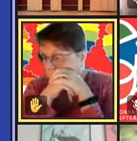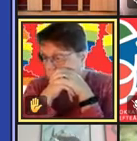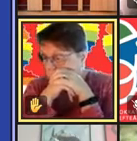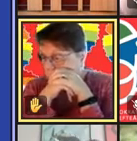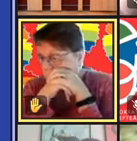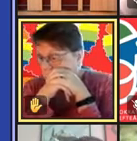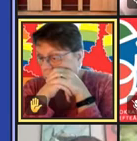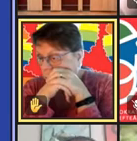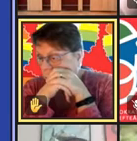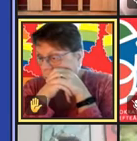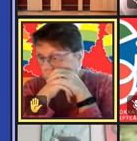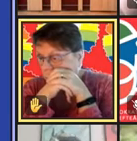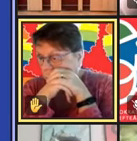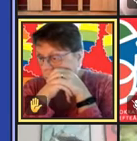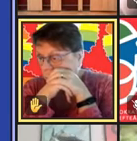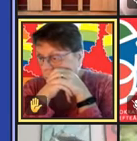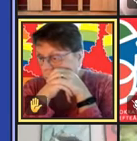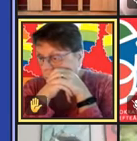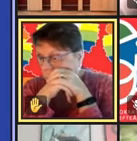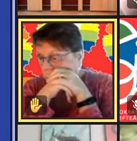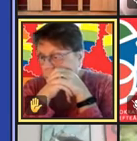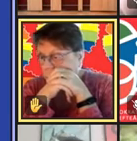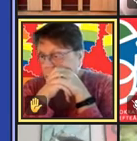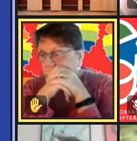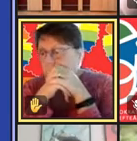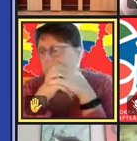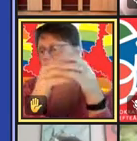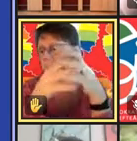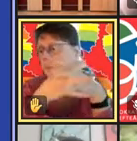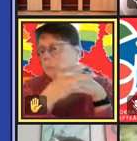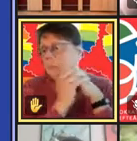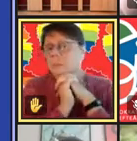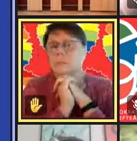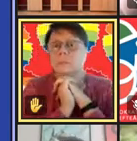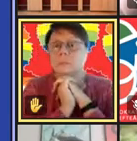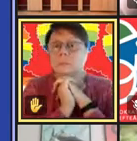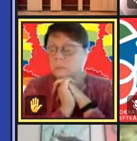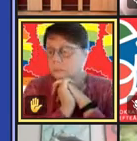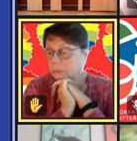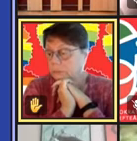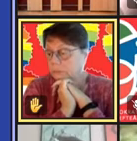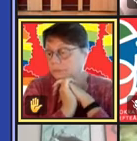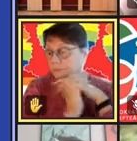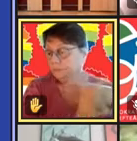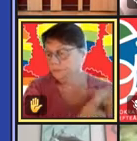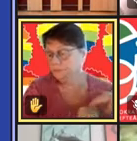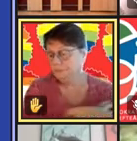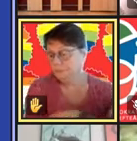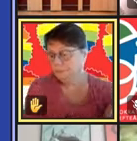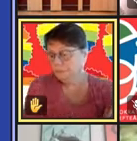Bakgrunden till den här den här handlingsplanen som vi Har tandställning idag Det är att Vi får